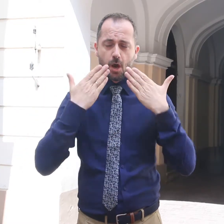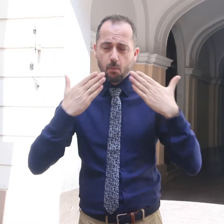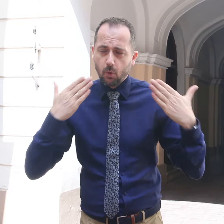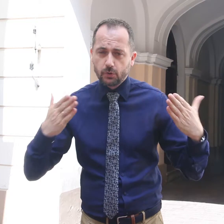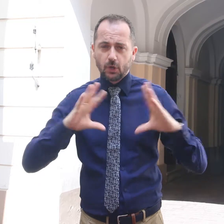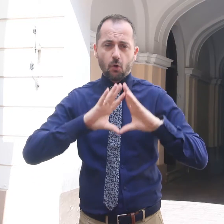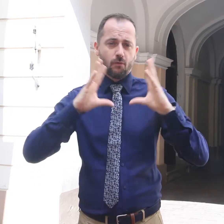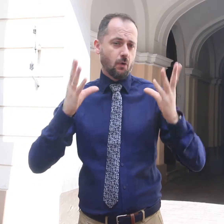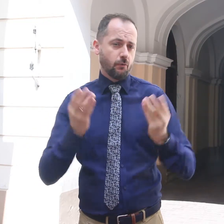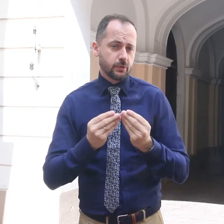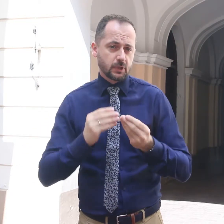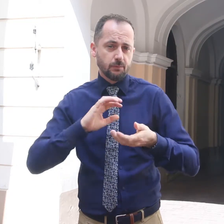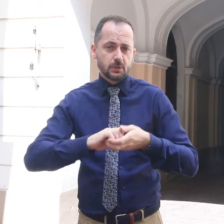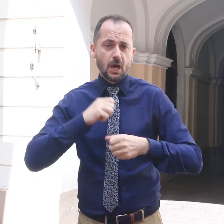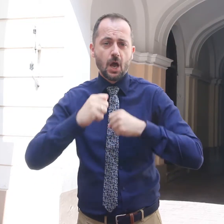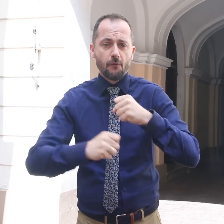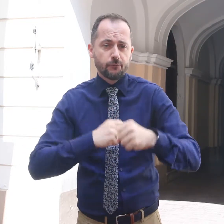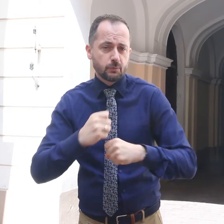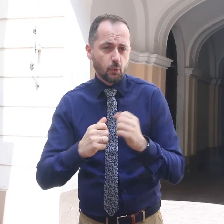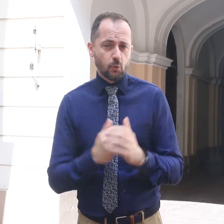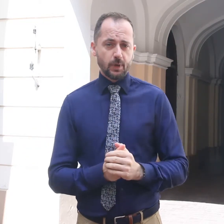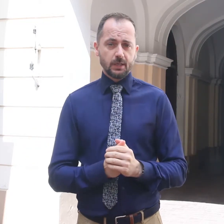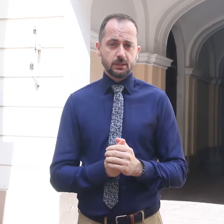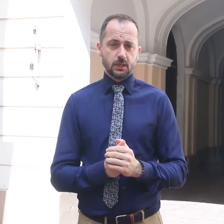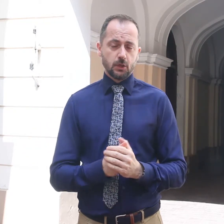Podziękował za dotychczasową współpracę.